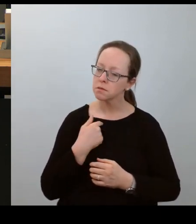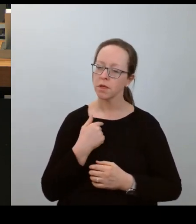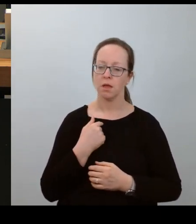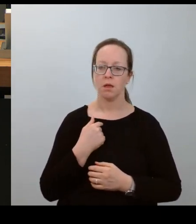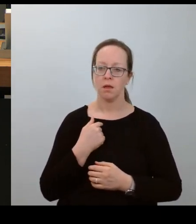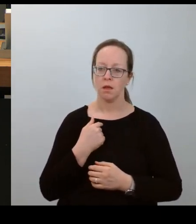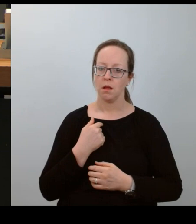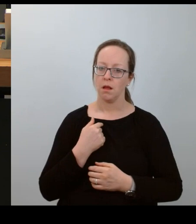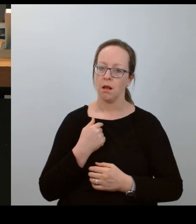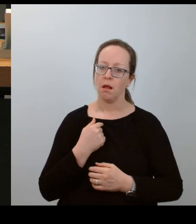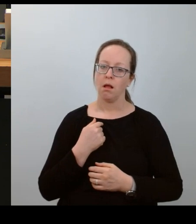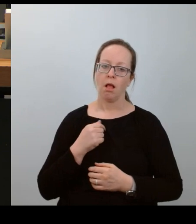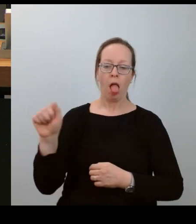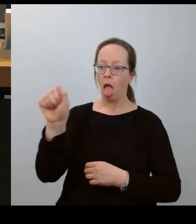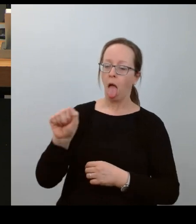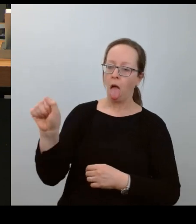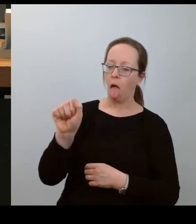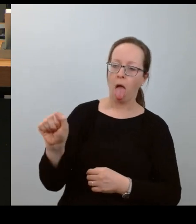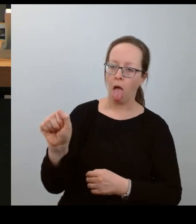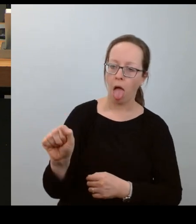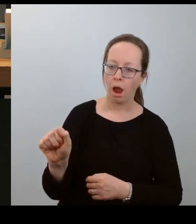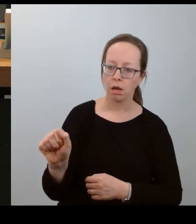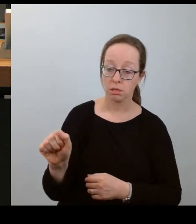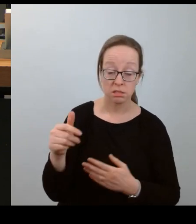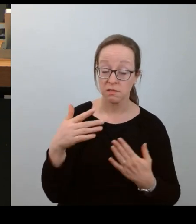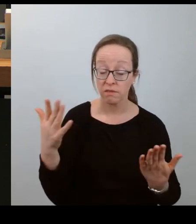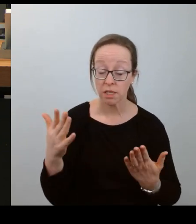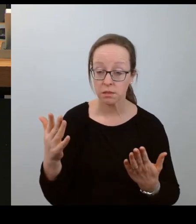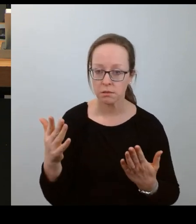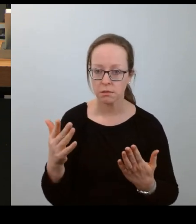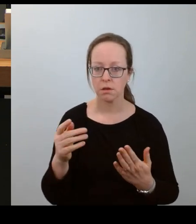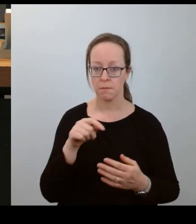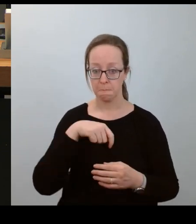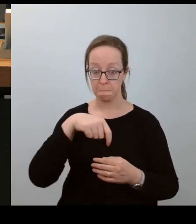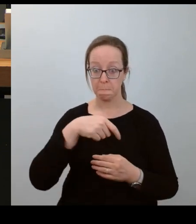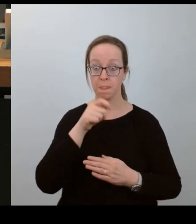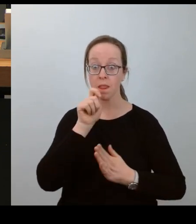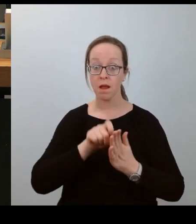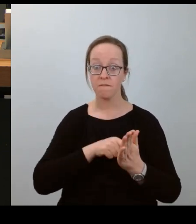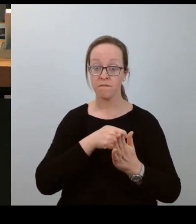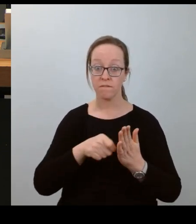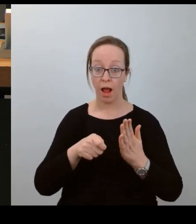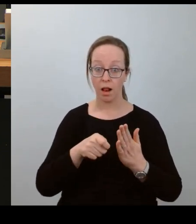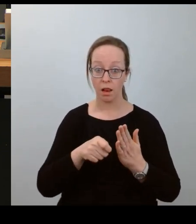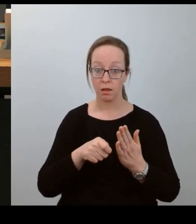Zumindest offensichtlich, wenn ich das richtig verstanden habe, so wenige Juristen die Out of the Box denken.